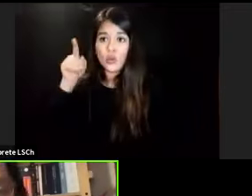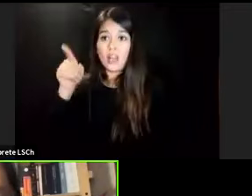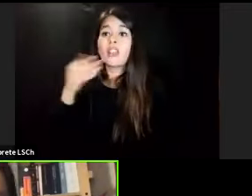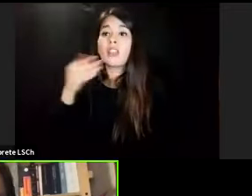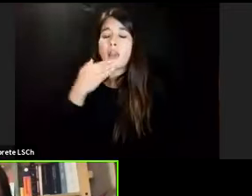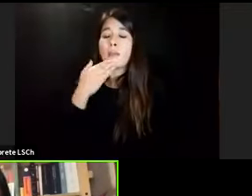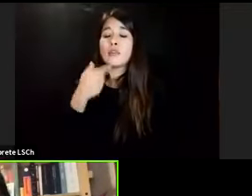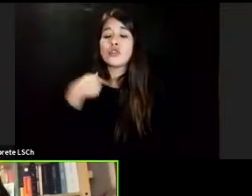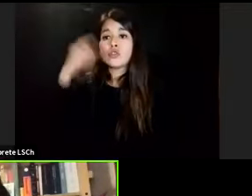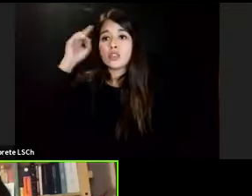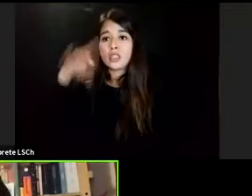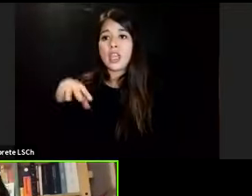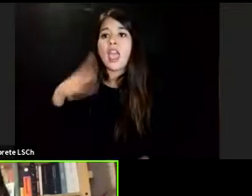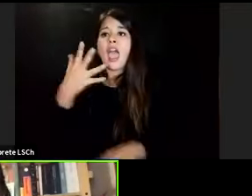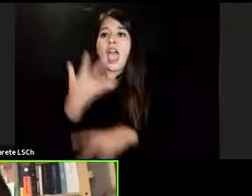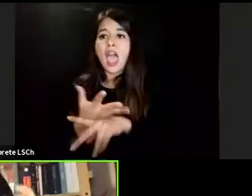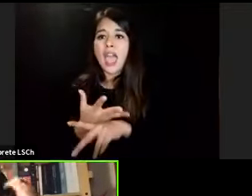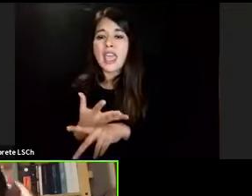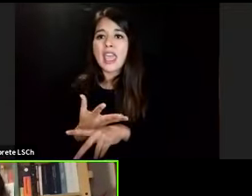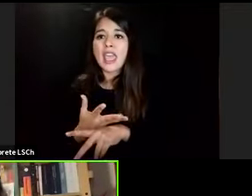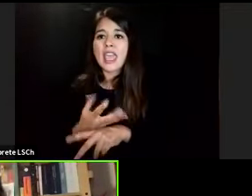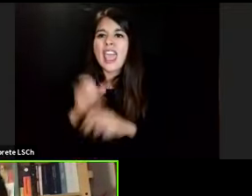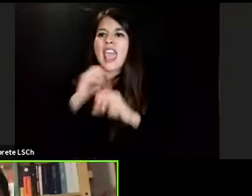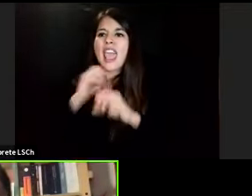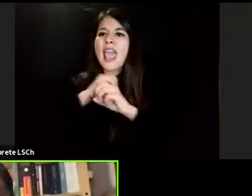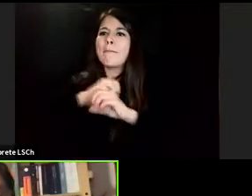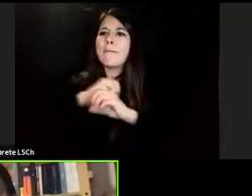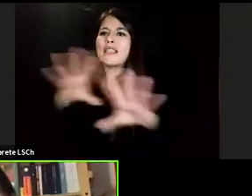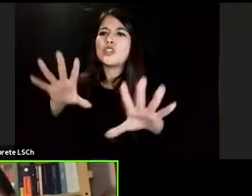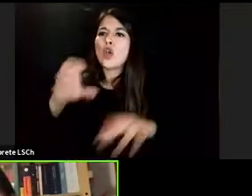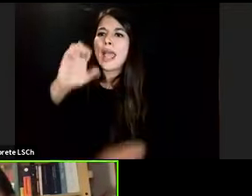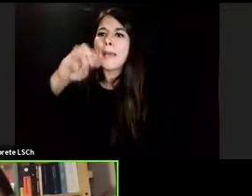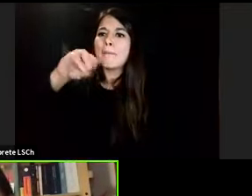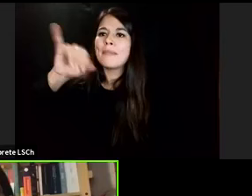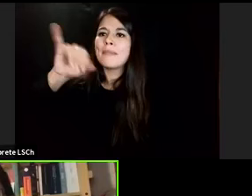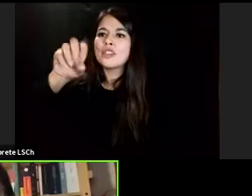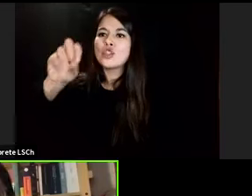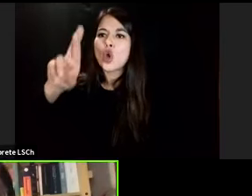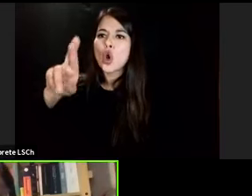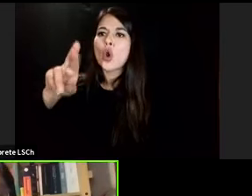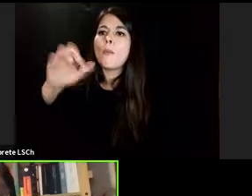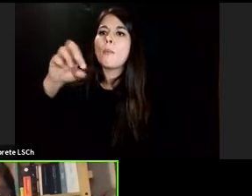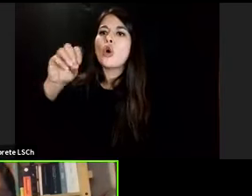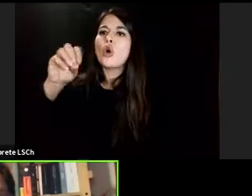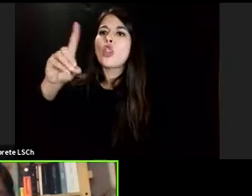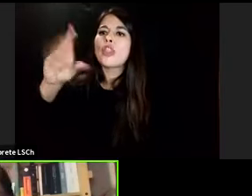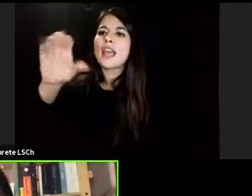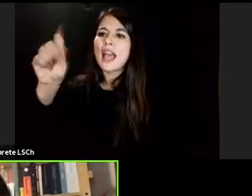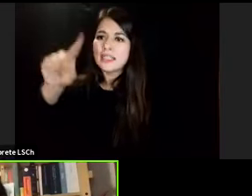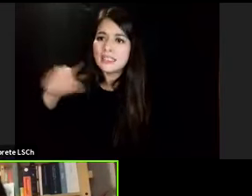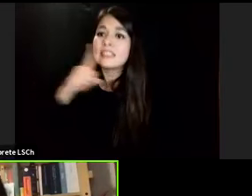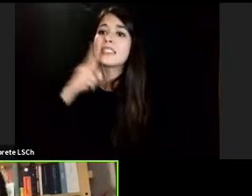que se llama cause o w que están haciendo grabaciones de textos literarios Chilenos con con actrices con